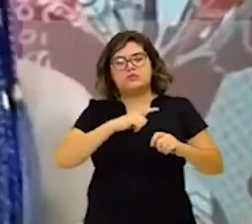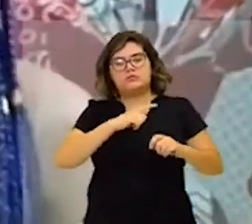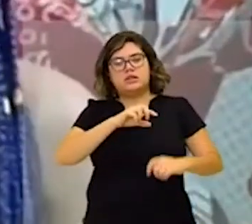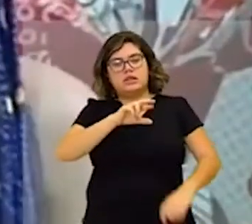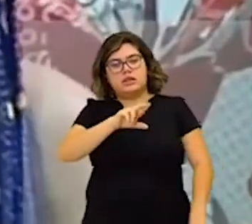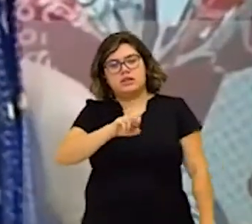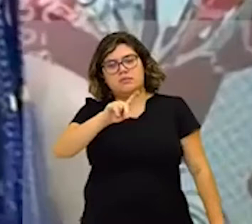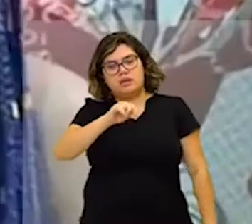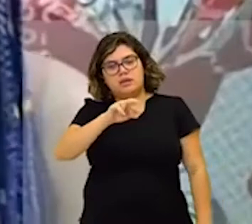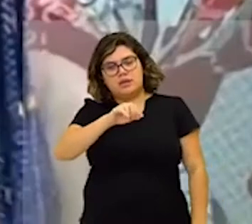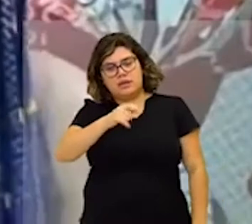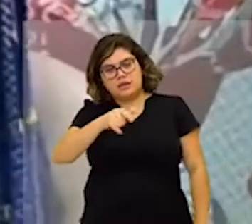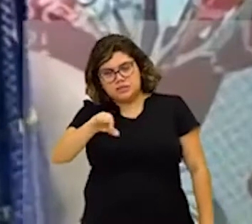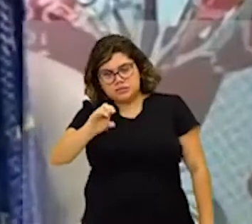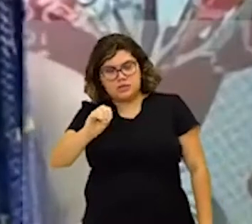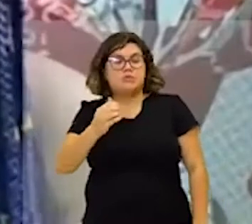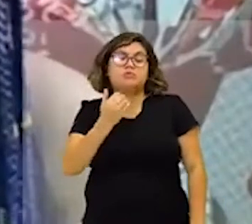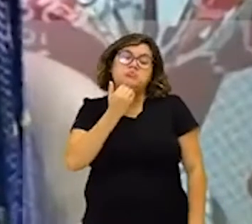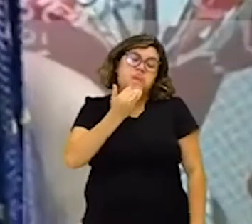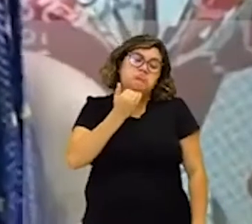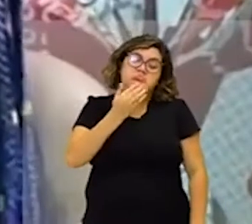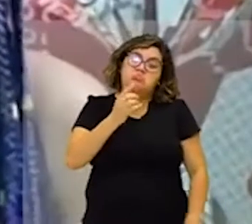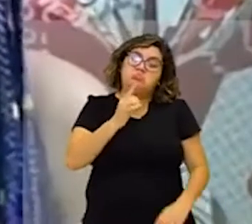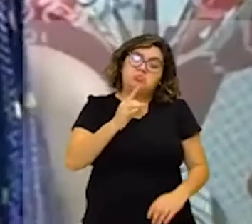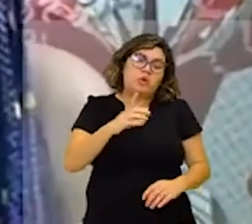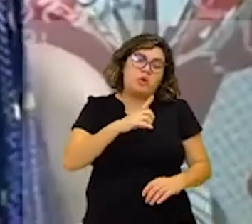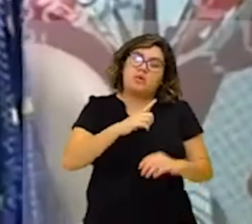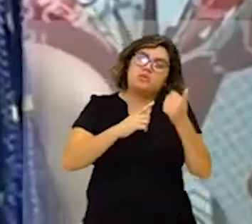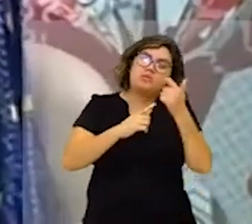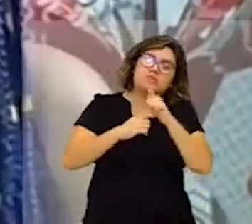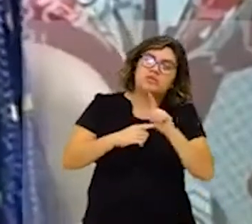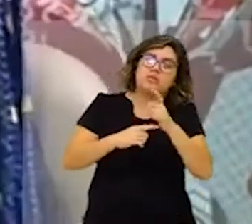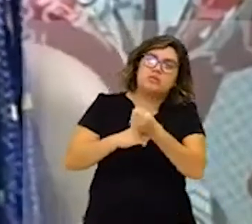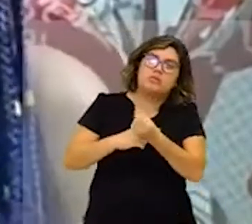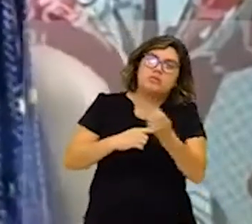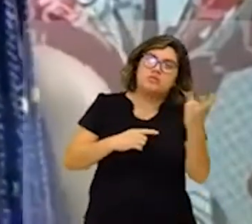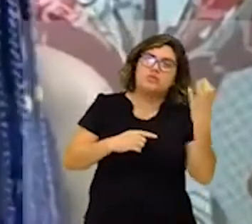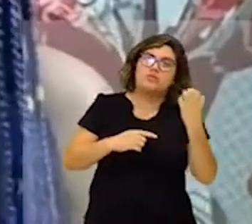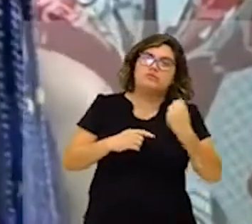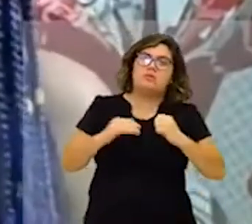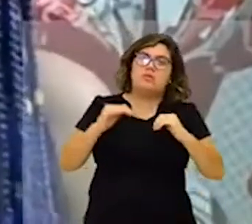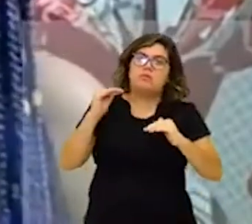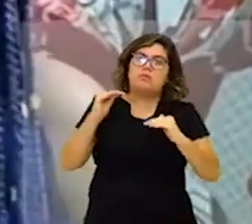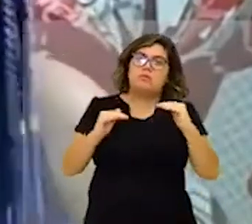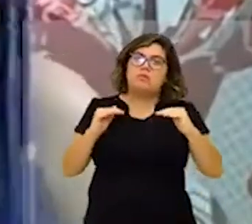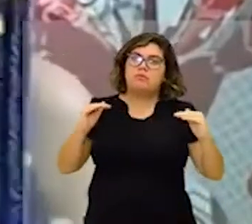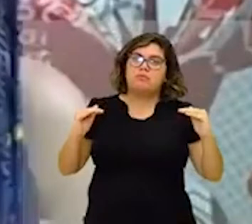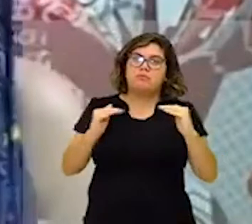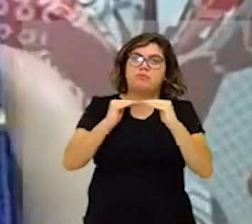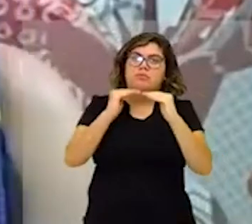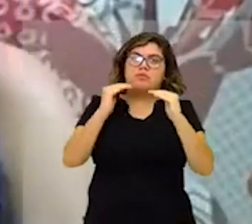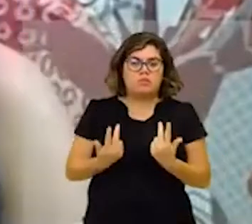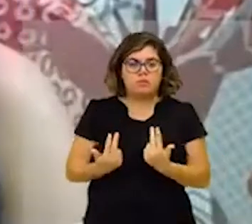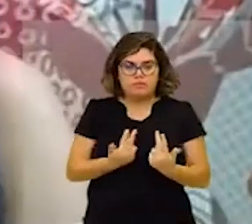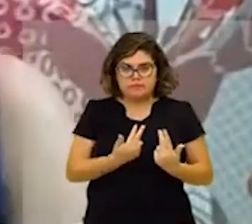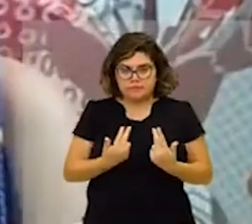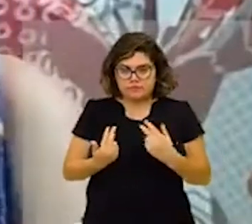não basta apenas uma proporcionalidade como se os números não tivesse é transversalizados por outras